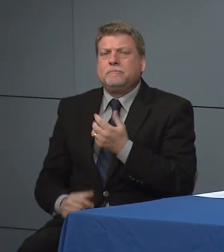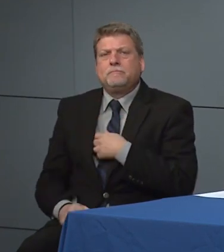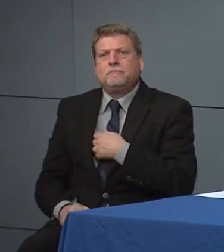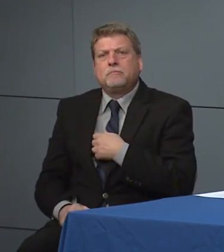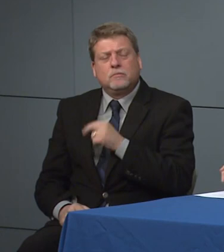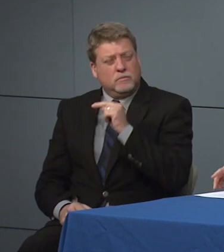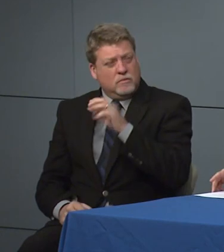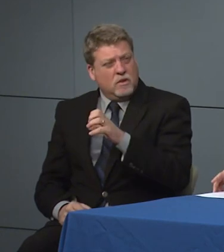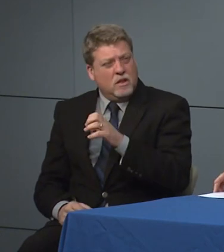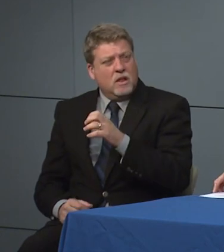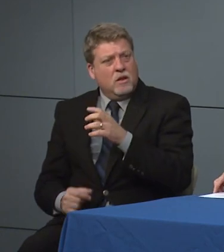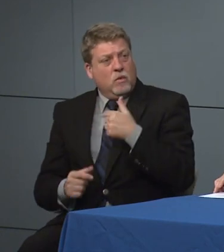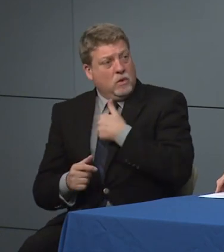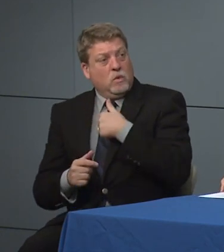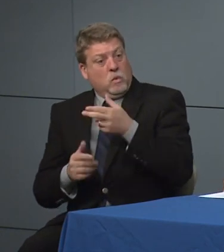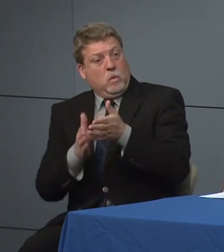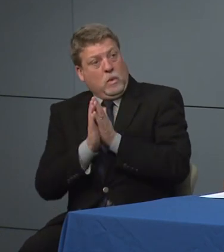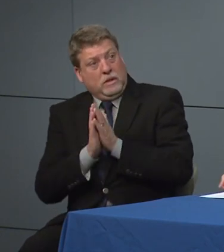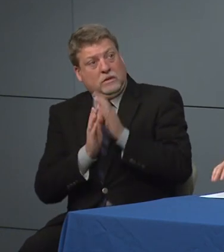parte del Gobierno federal y al Estado que ustedes hayan